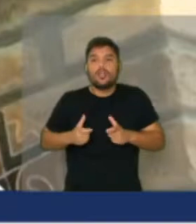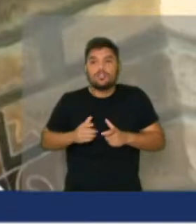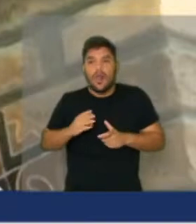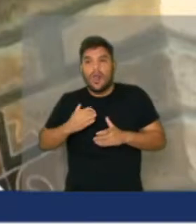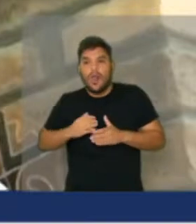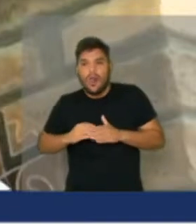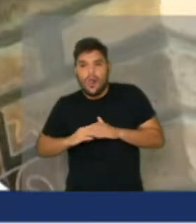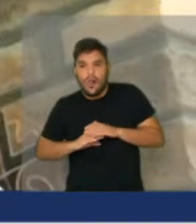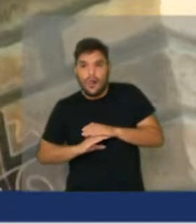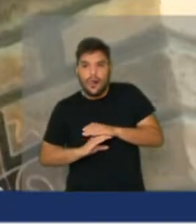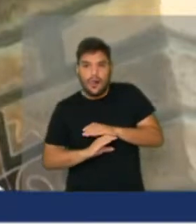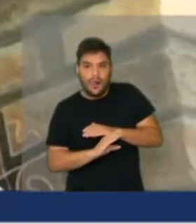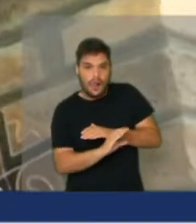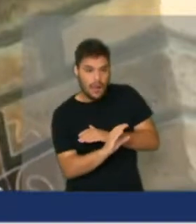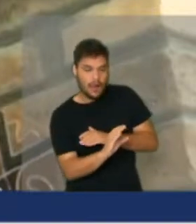FAZER LAVAGEM DESSE DINHEIRO. SEGUNDO MOTIVO PELO QUAL